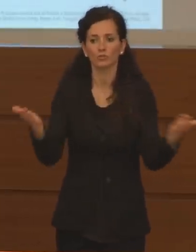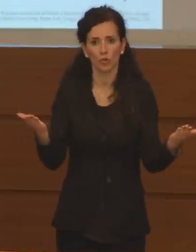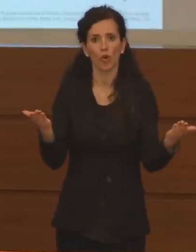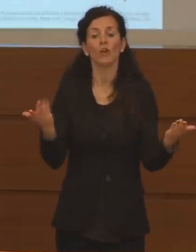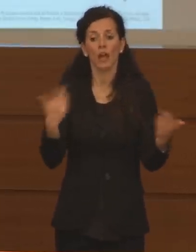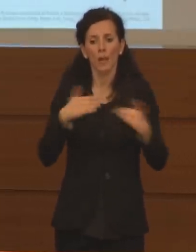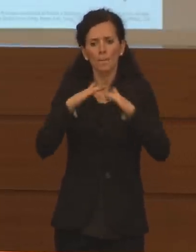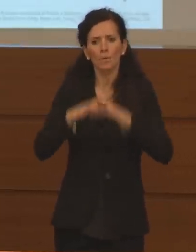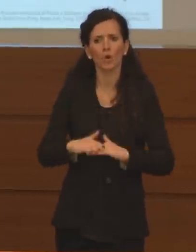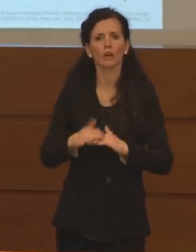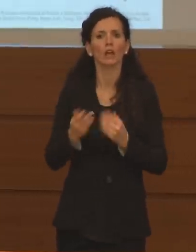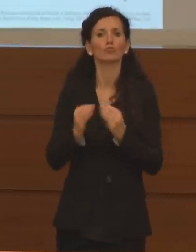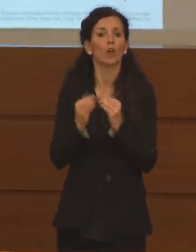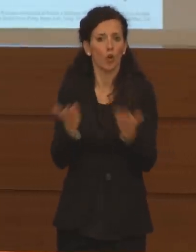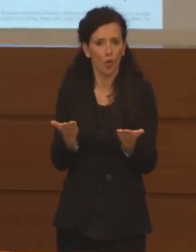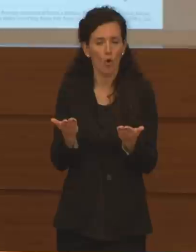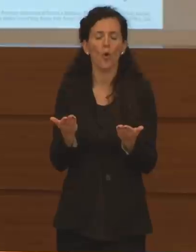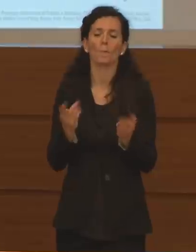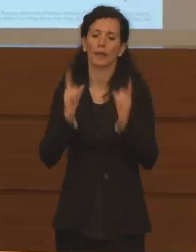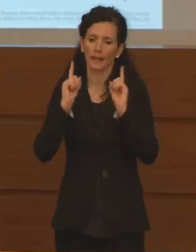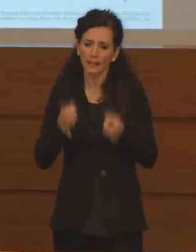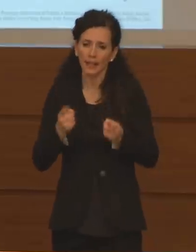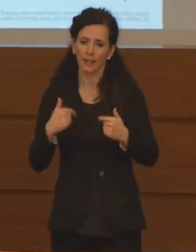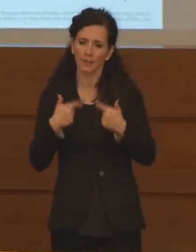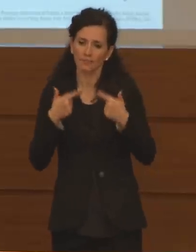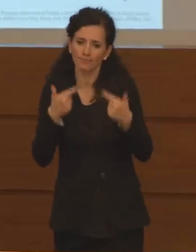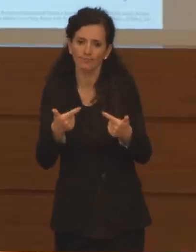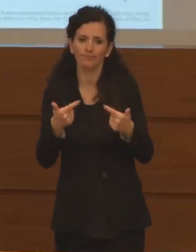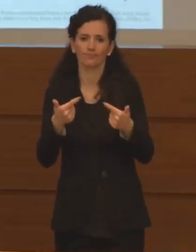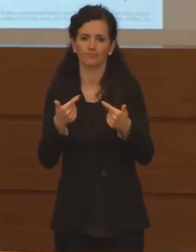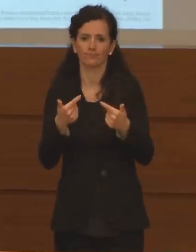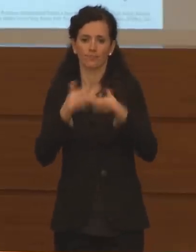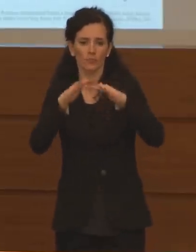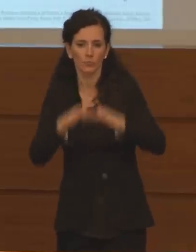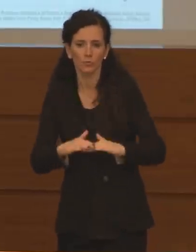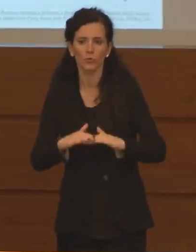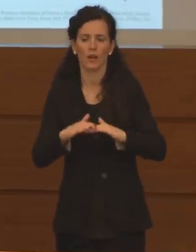certamente facendo misure e mettendo in atto e continuando a tenere misure di